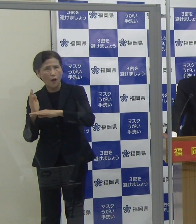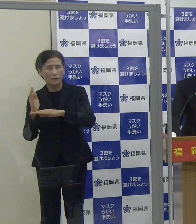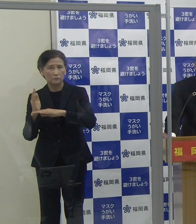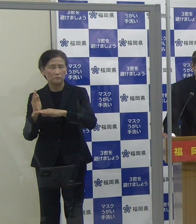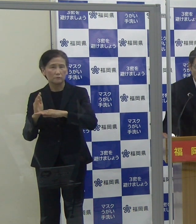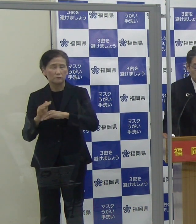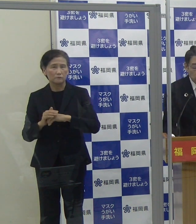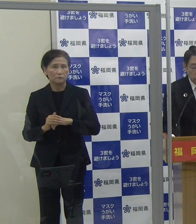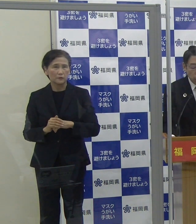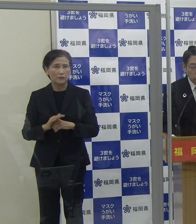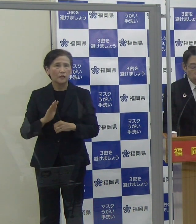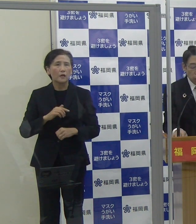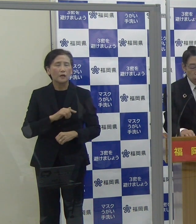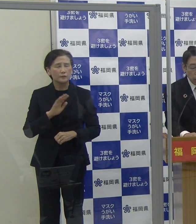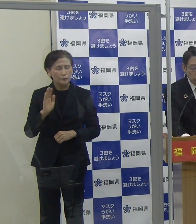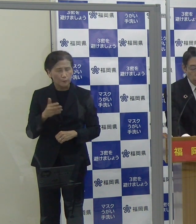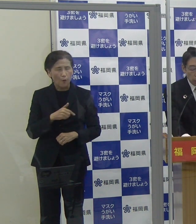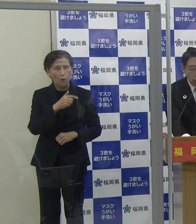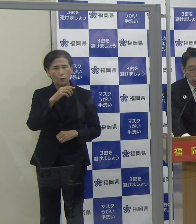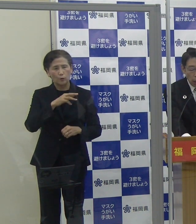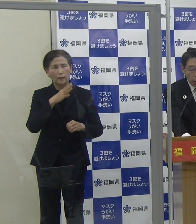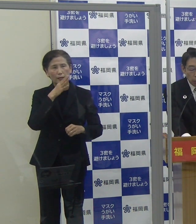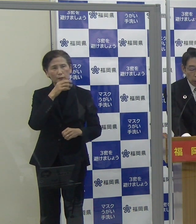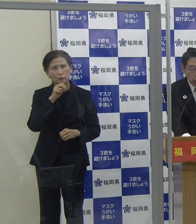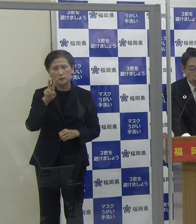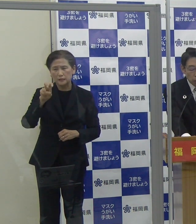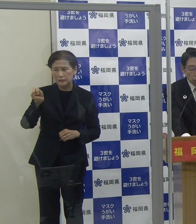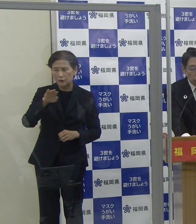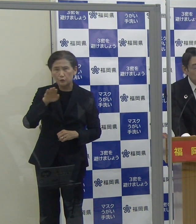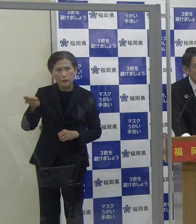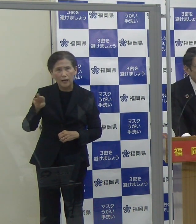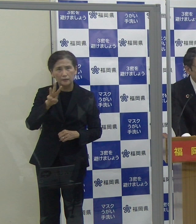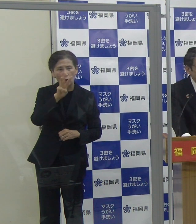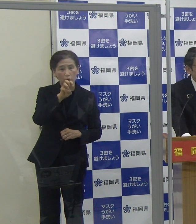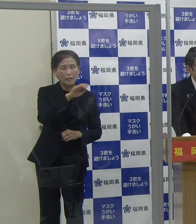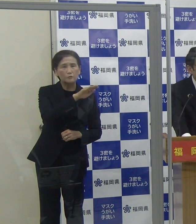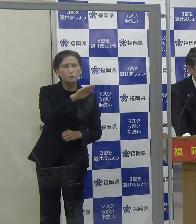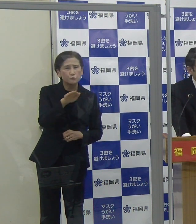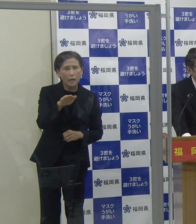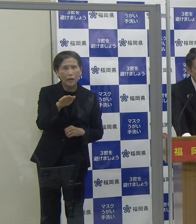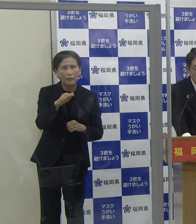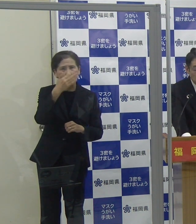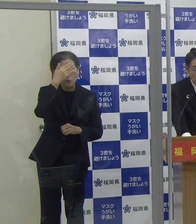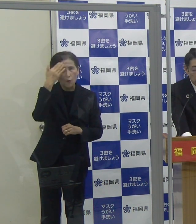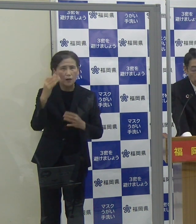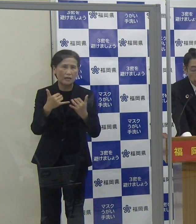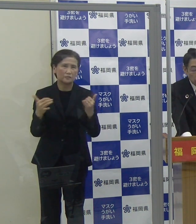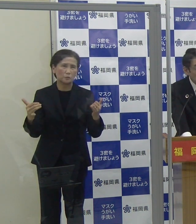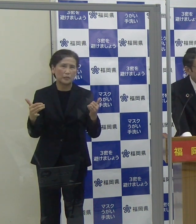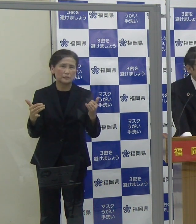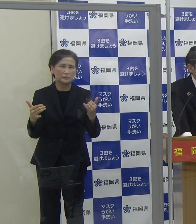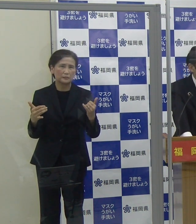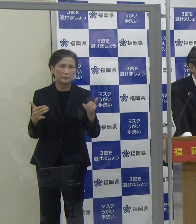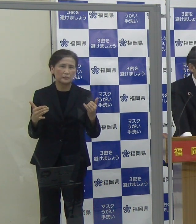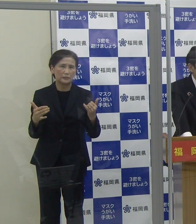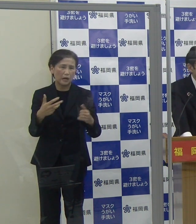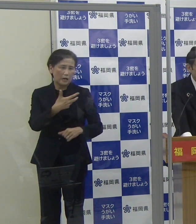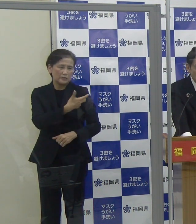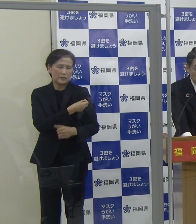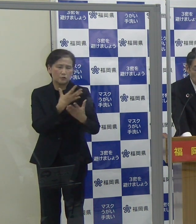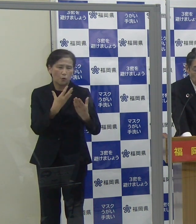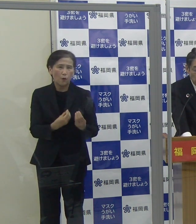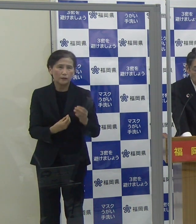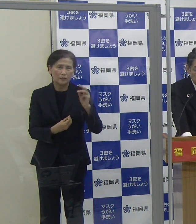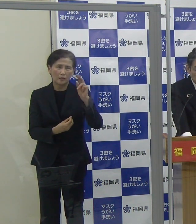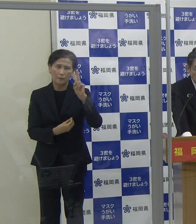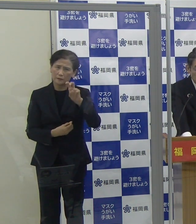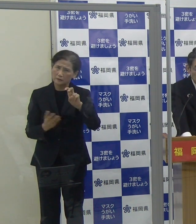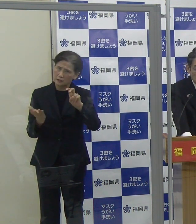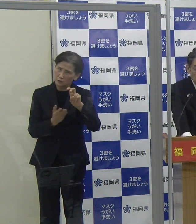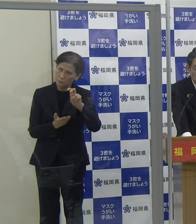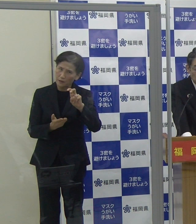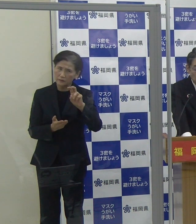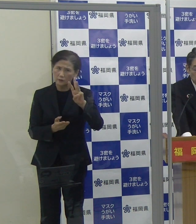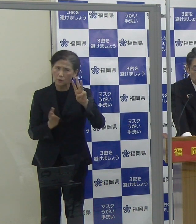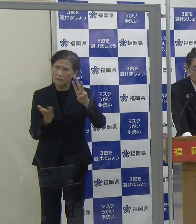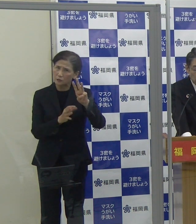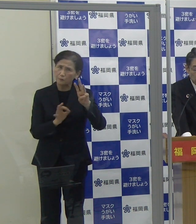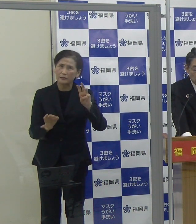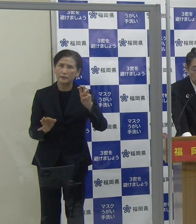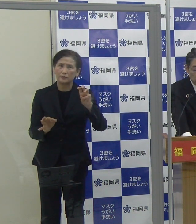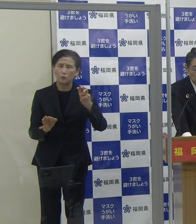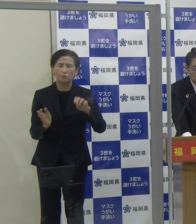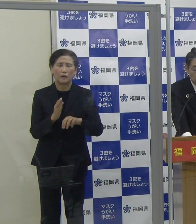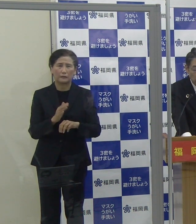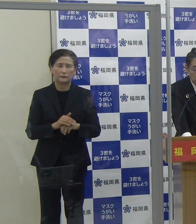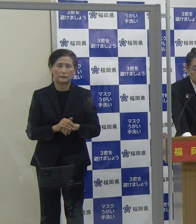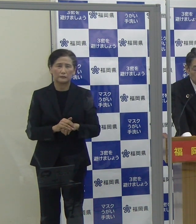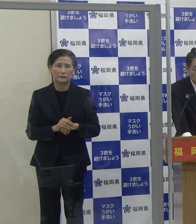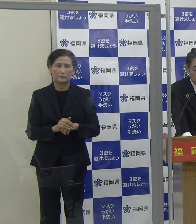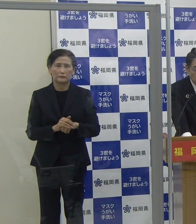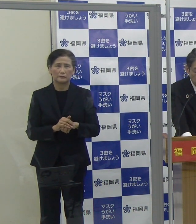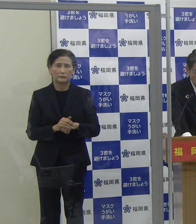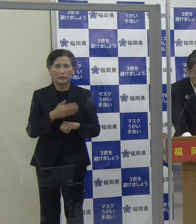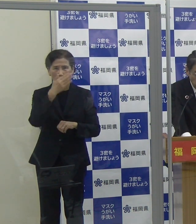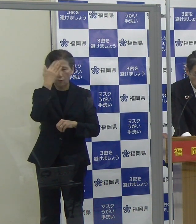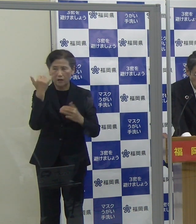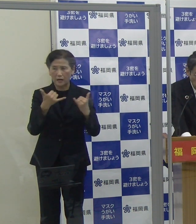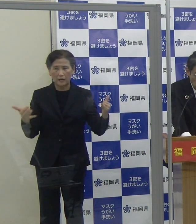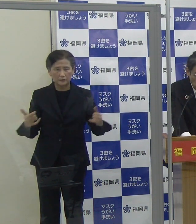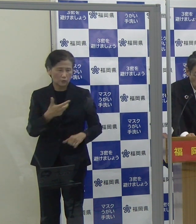本県においても２０代、３０代の方が２割台、３割台と、依然として若い世代の３回目のワクチン接種率が低い状況です。